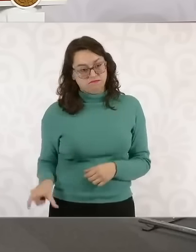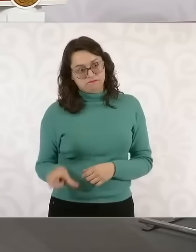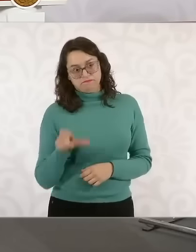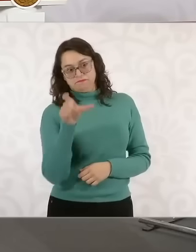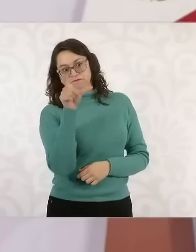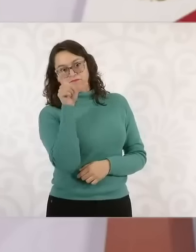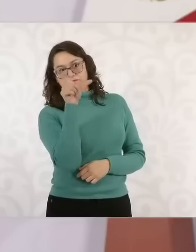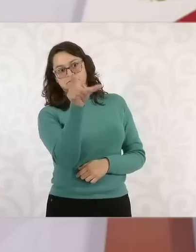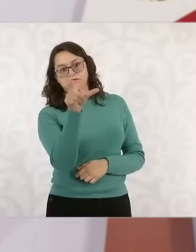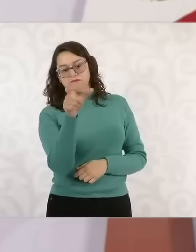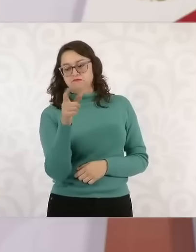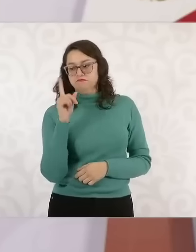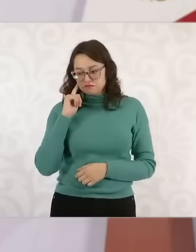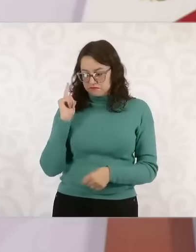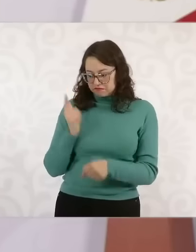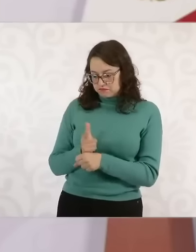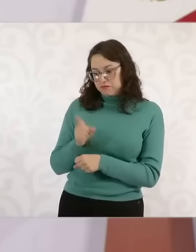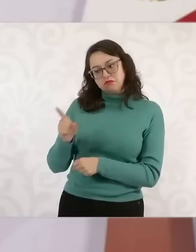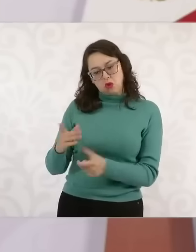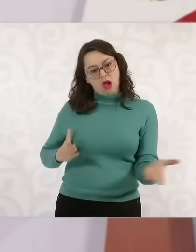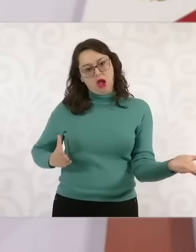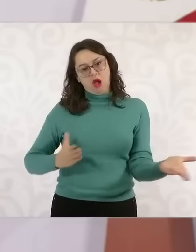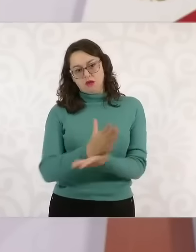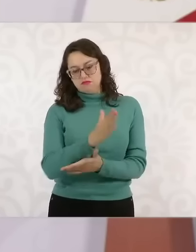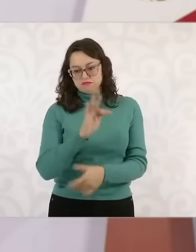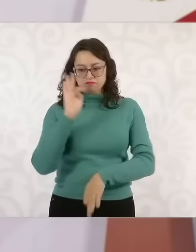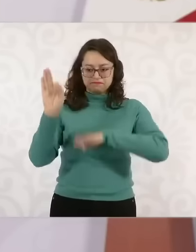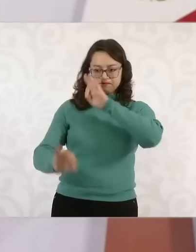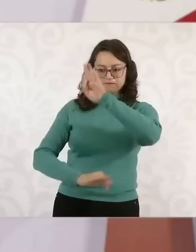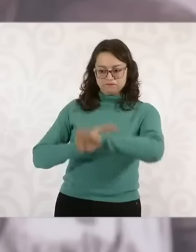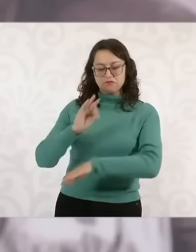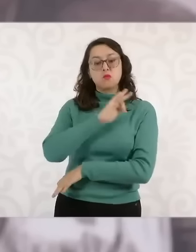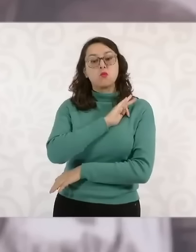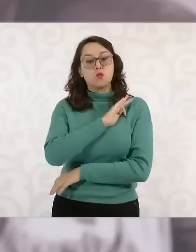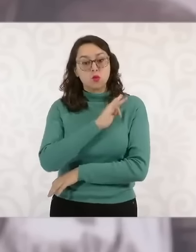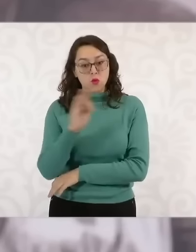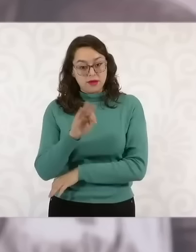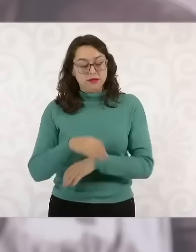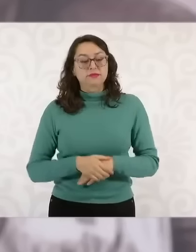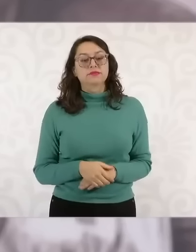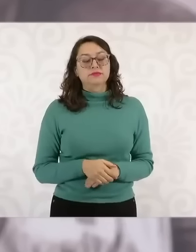la garantía de acceso a esa institución pública. Es decir, para identificarnos también les va a